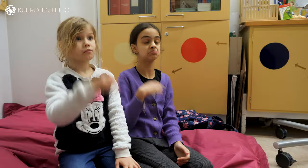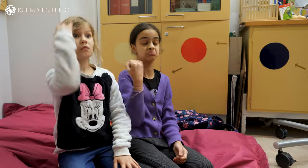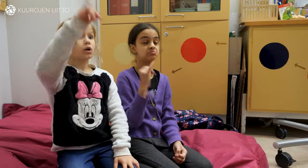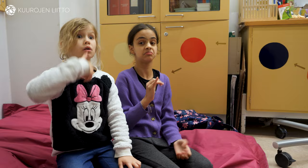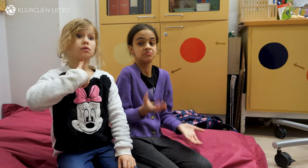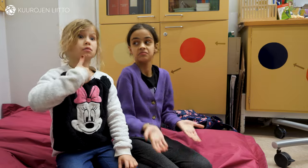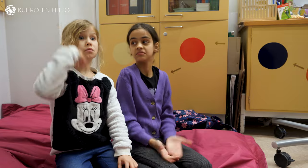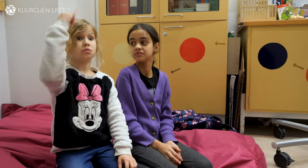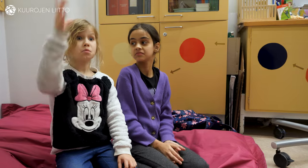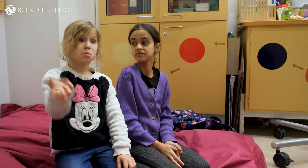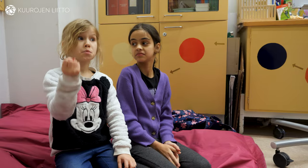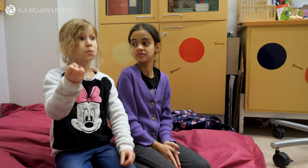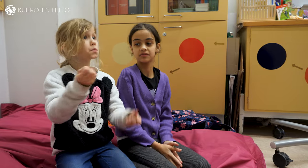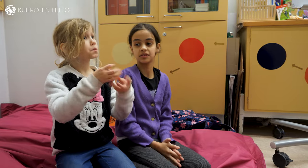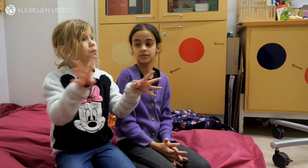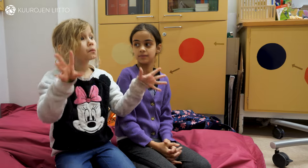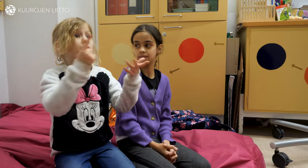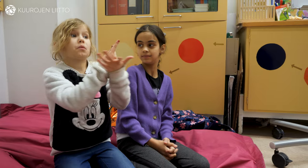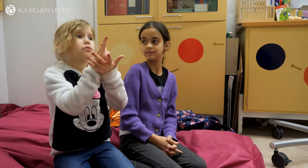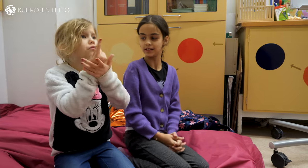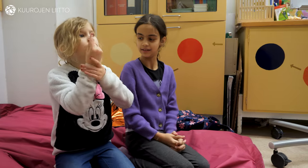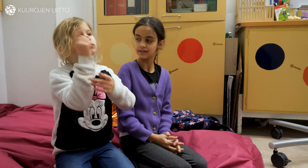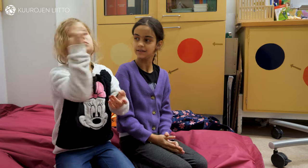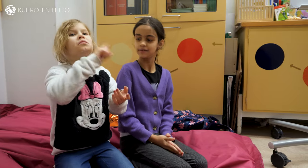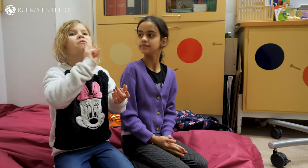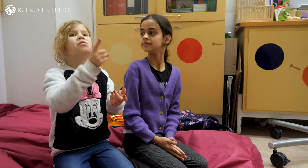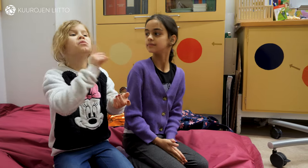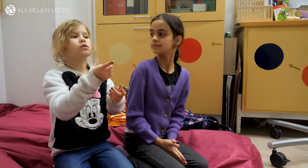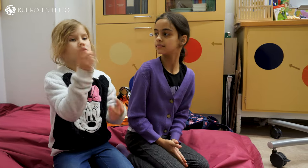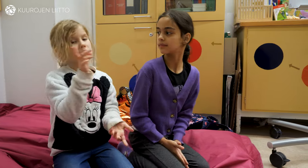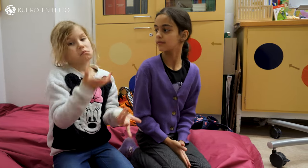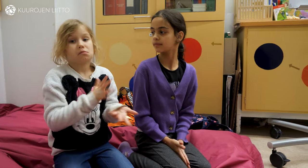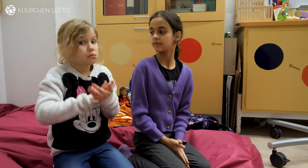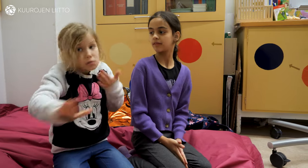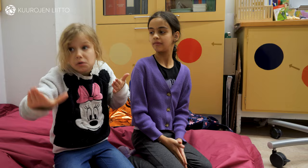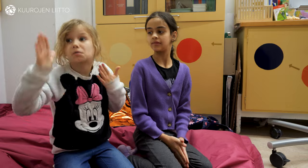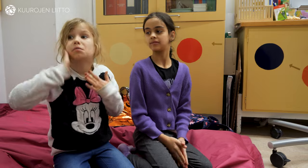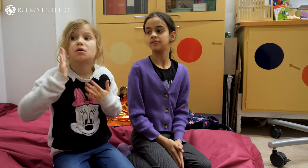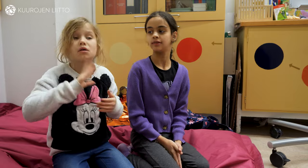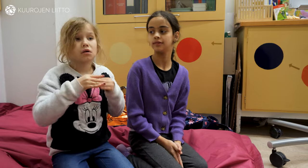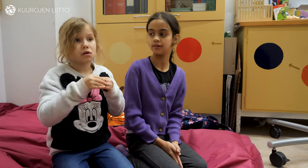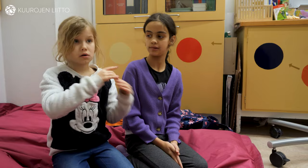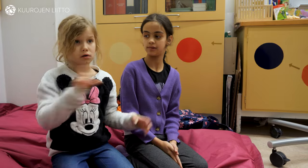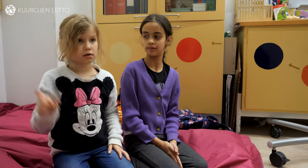Me saadaan itse keksiä tekemistä. Vetäjät eivät määräile meitä, ne ovat kilttejä.